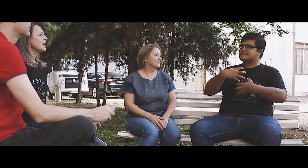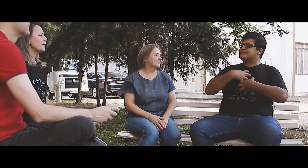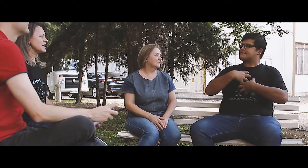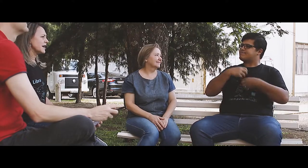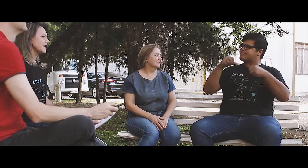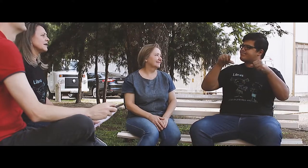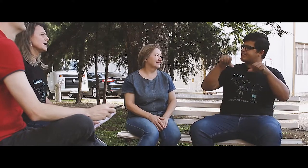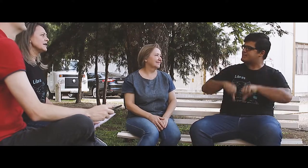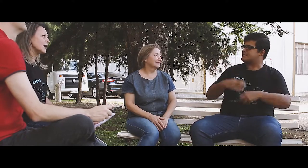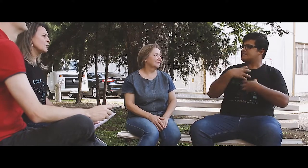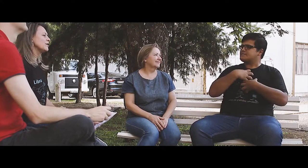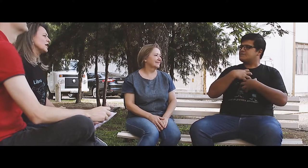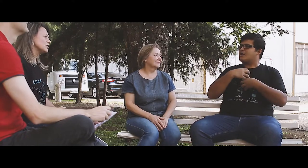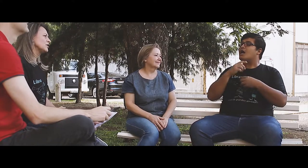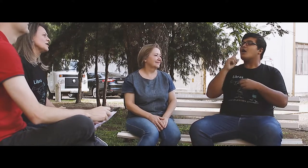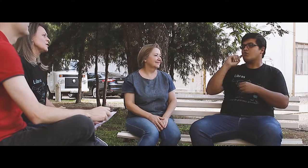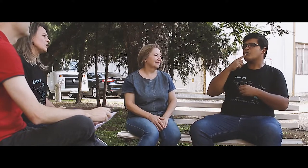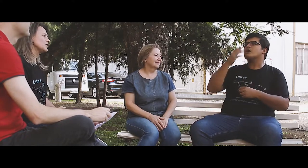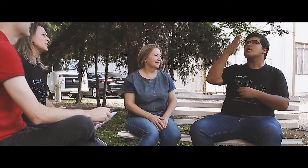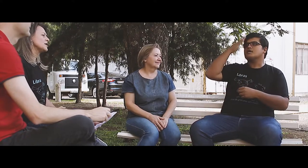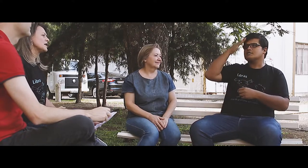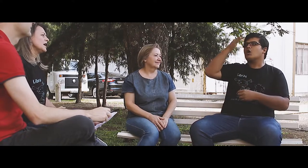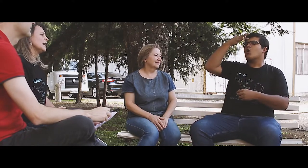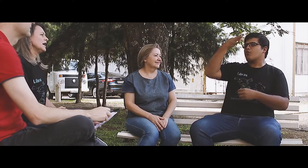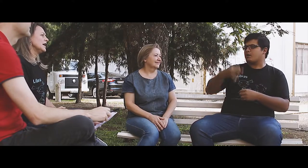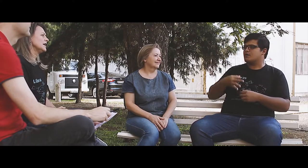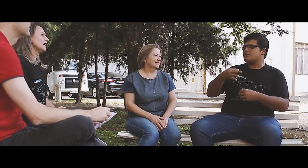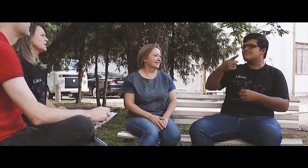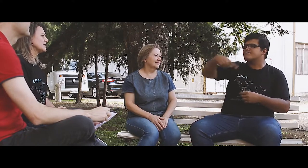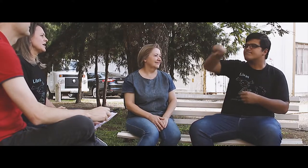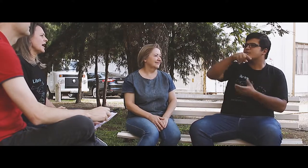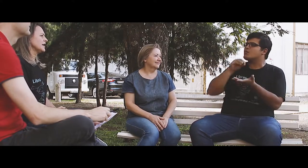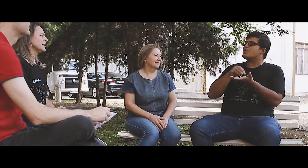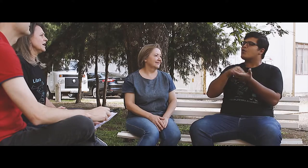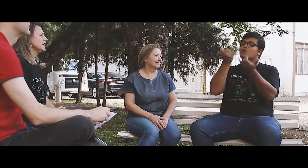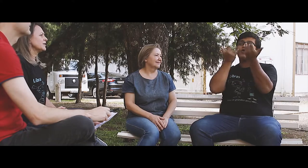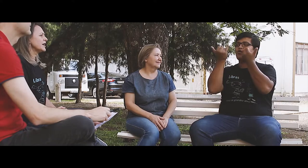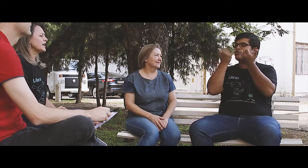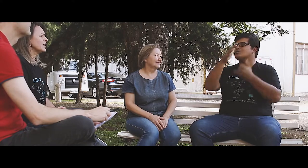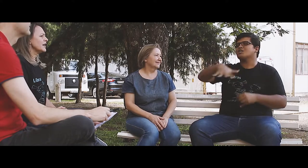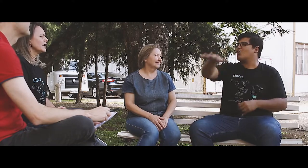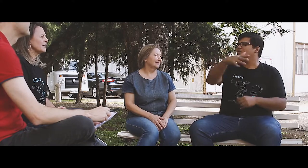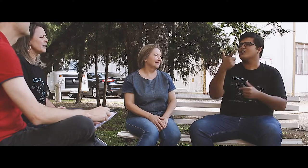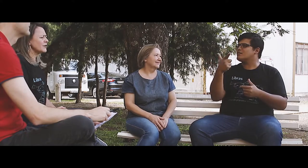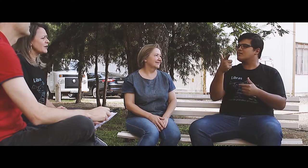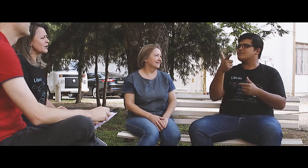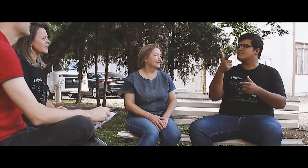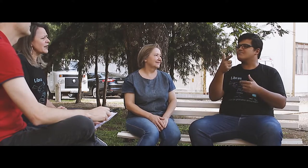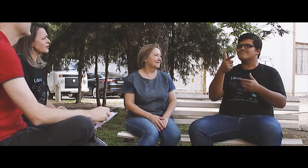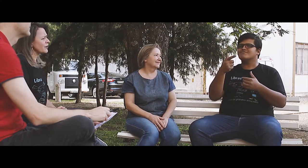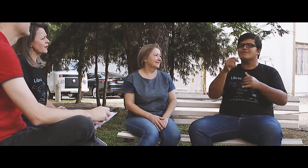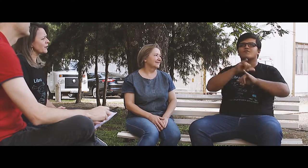mas ainda tem provocações das pessoas na sociedade, não tem é... eu entendo que falta